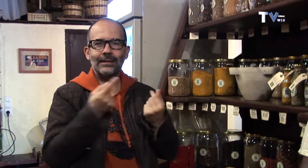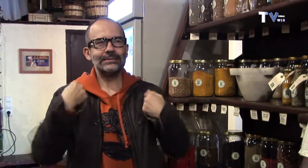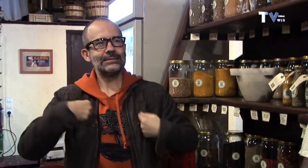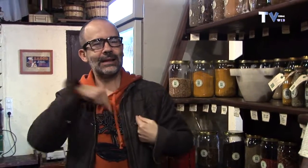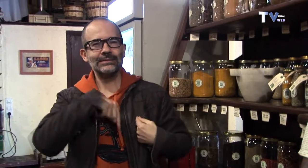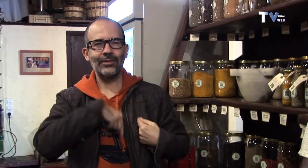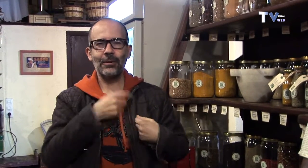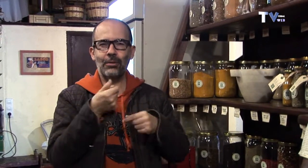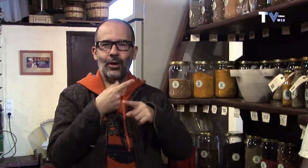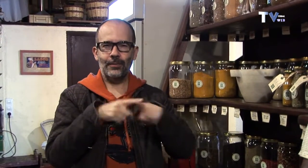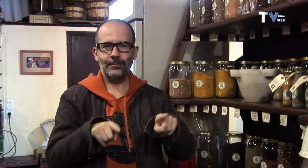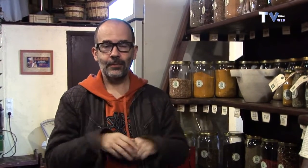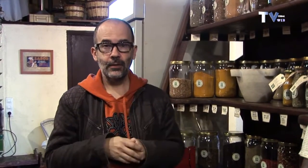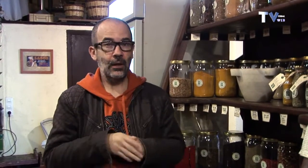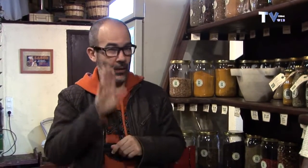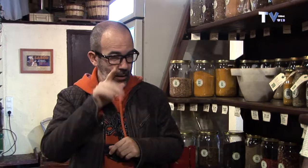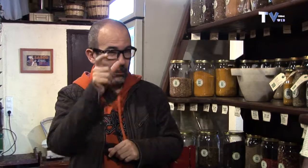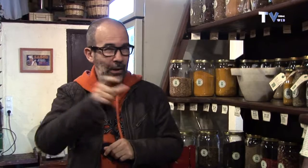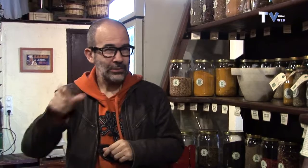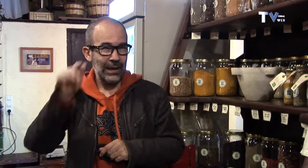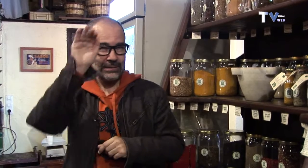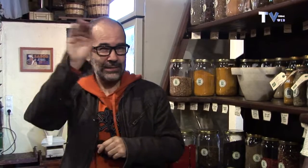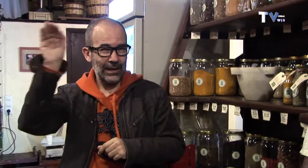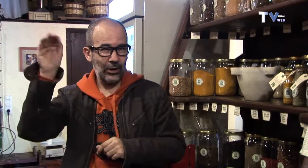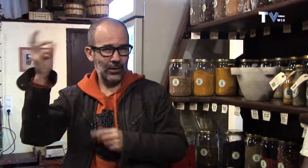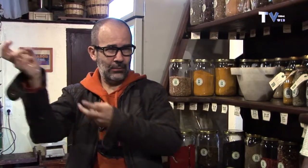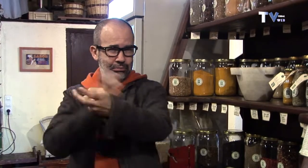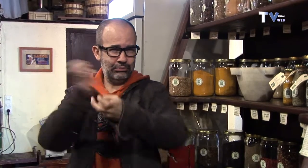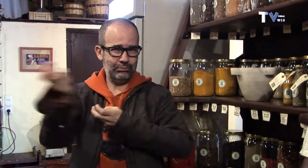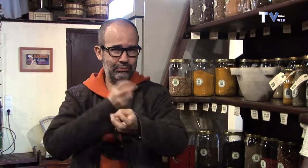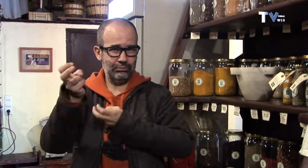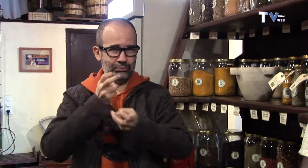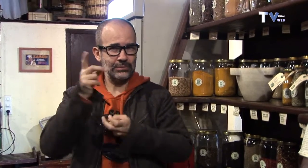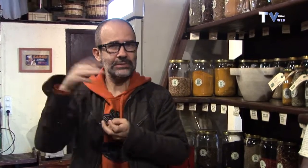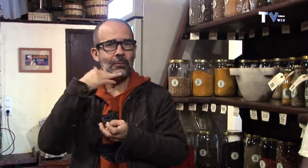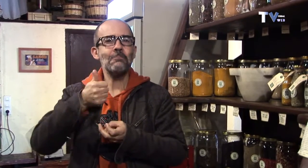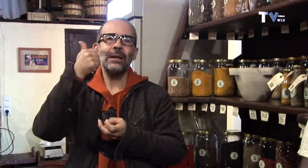escucharéis muchos ruido por el horno del tambor, y otras cosas que os harán sentir diferentes.